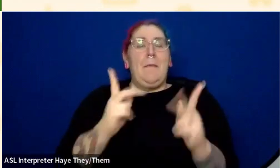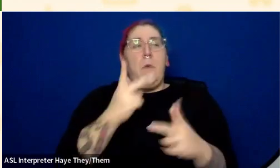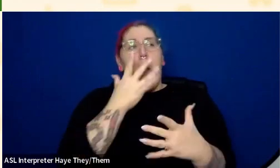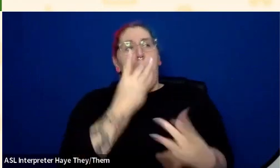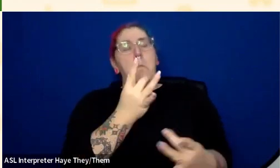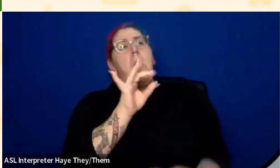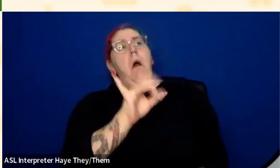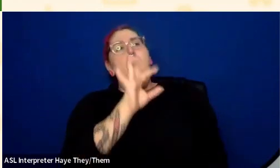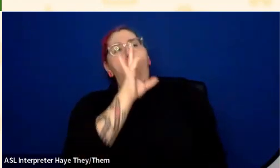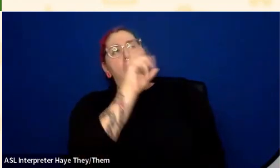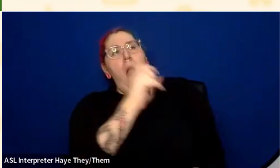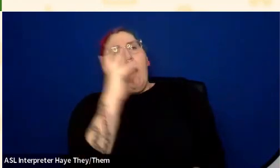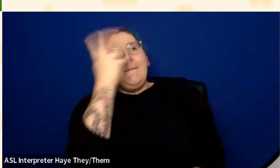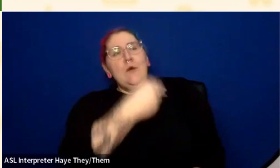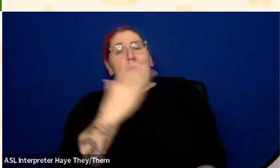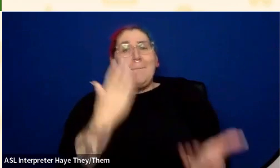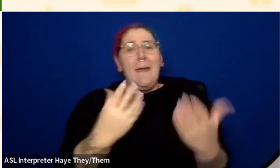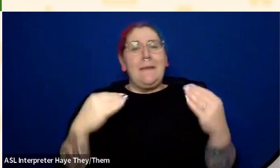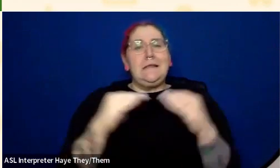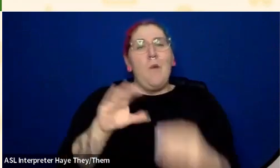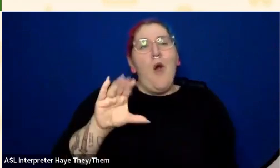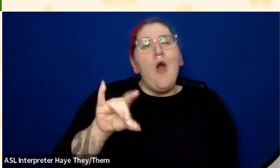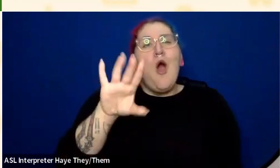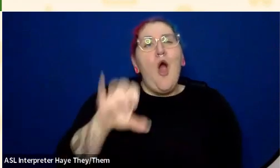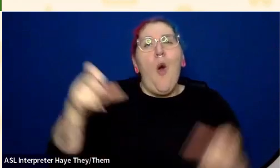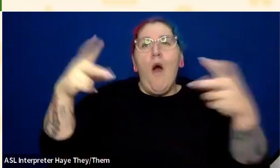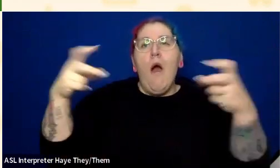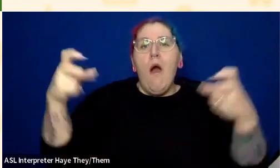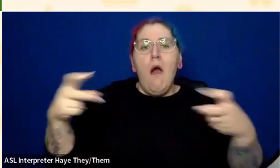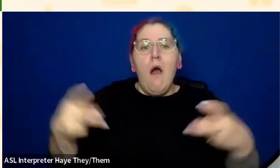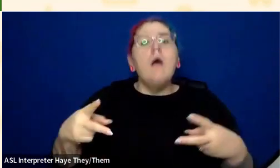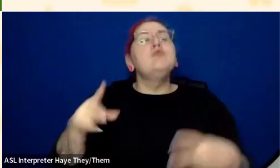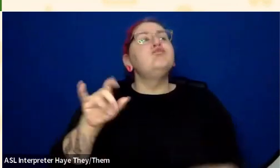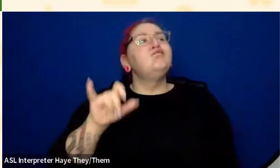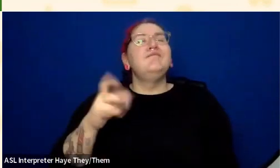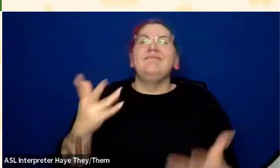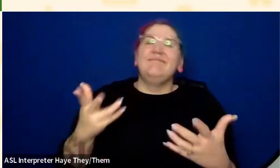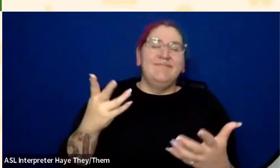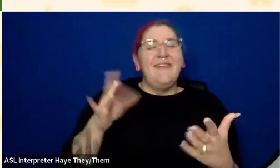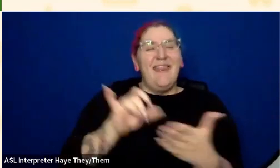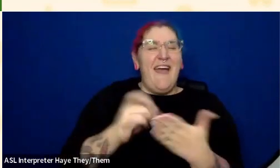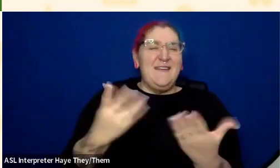No quería revisar cientos de fotografías de archivo. No quería ir completamente en la dirección opuesta